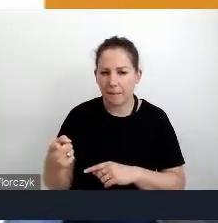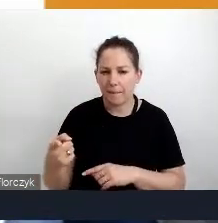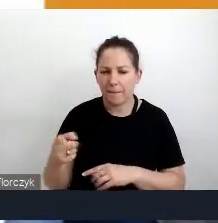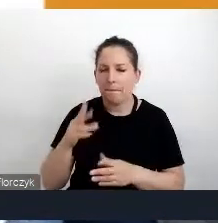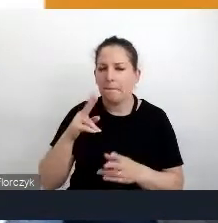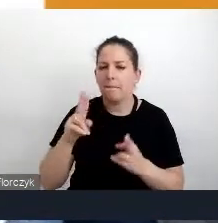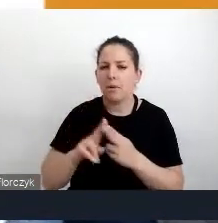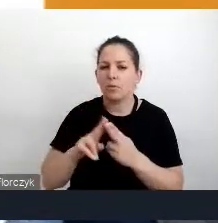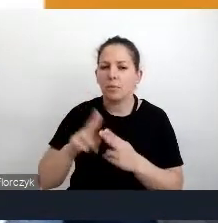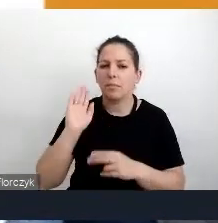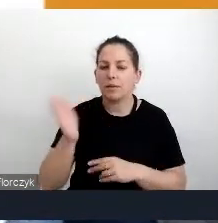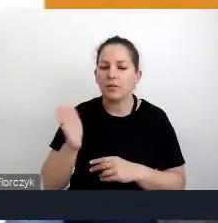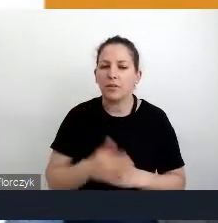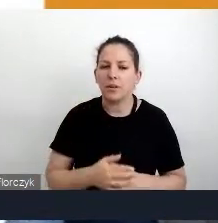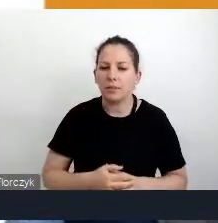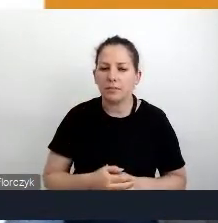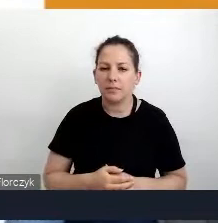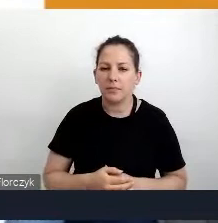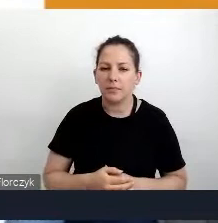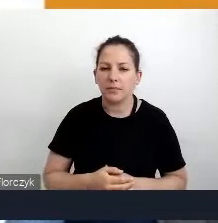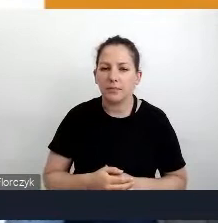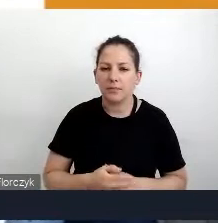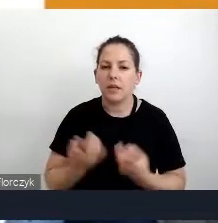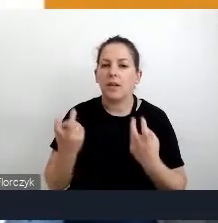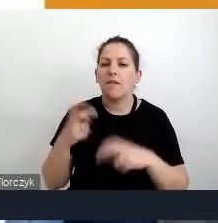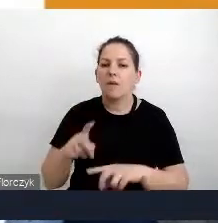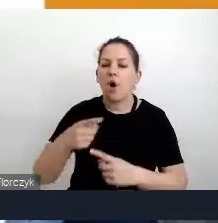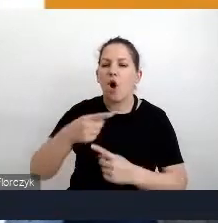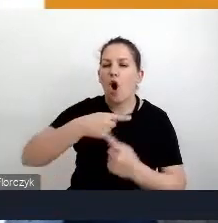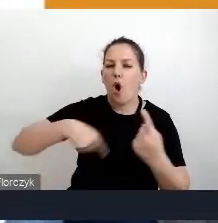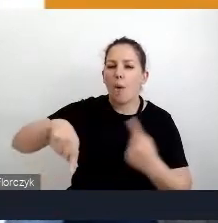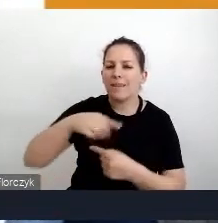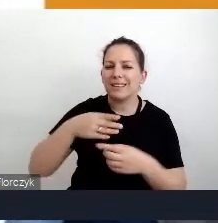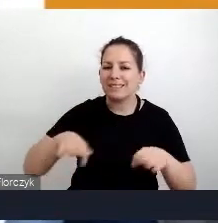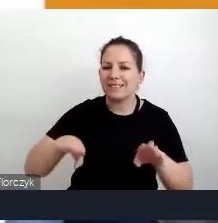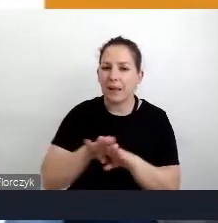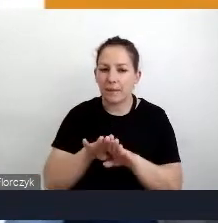będzie stworzenie obiegu zamkniętego wody